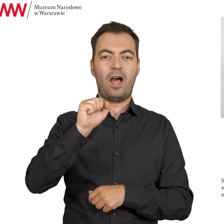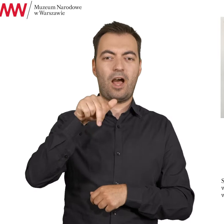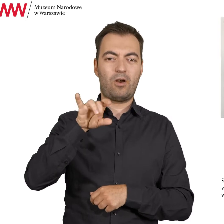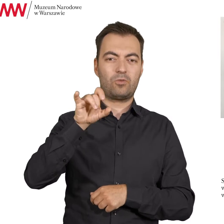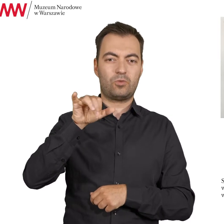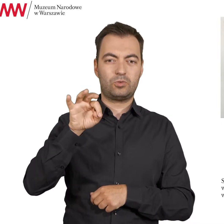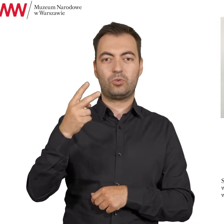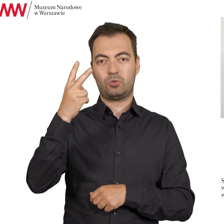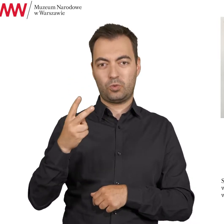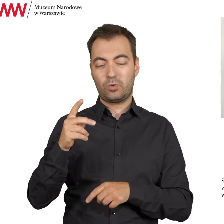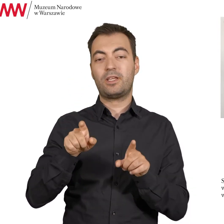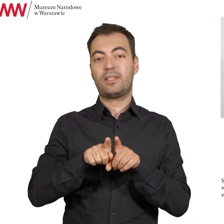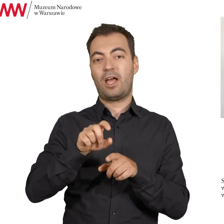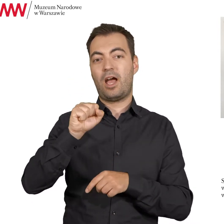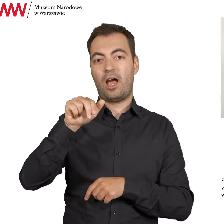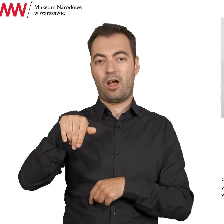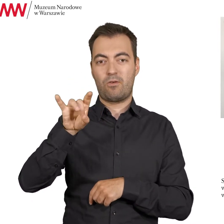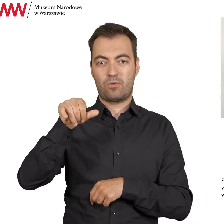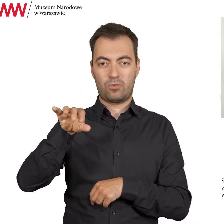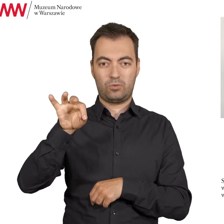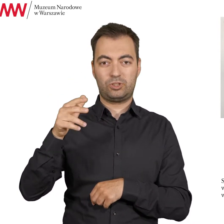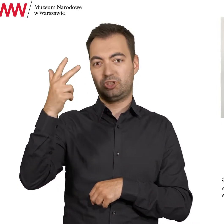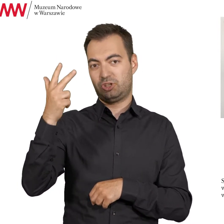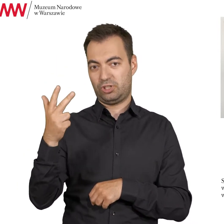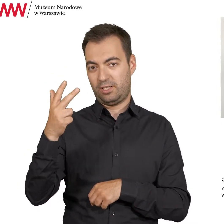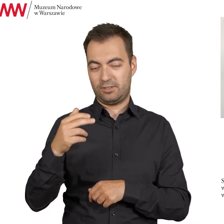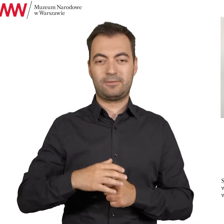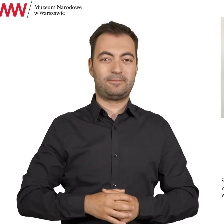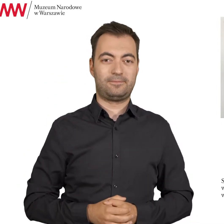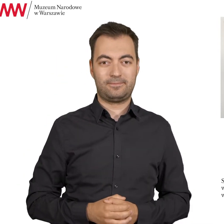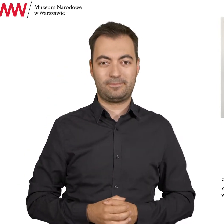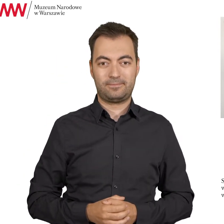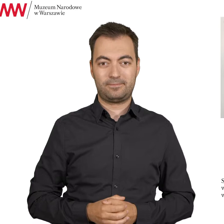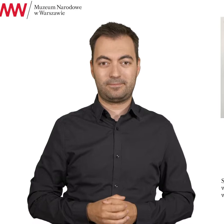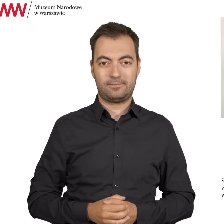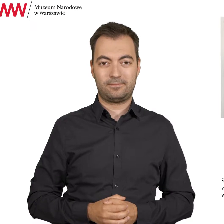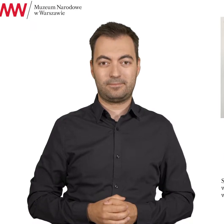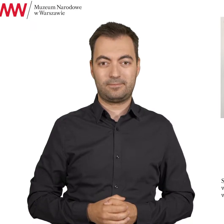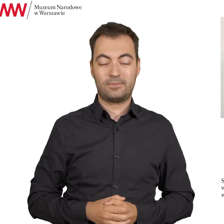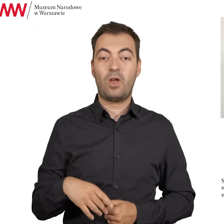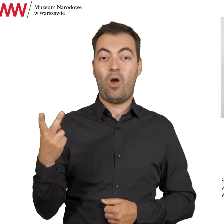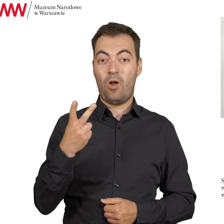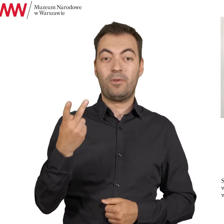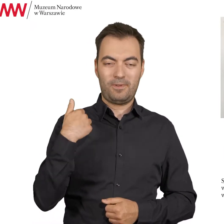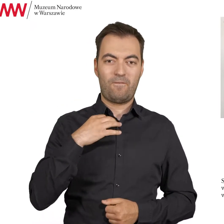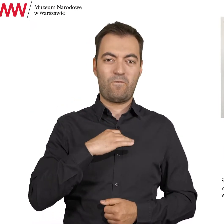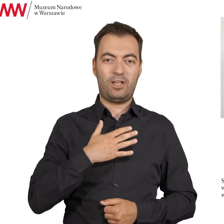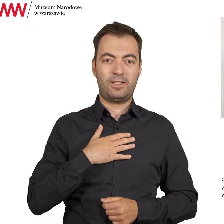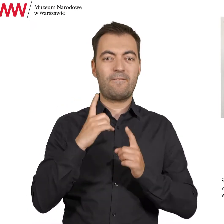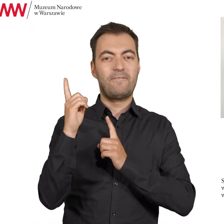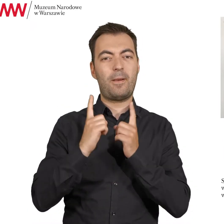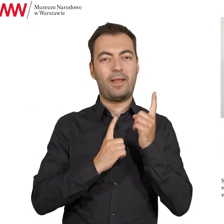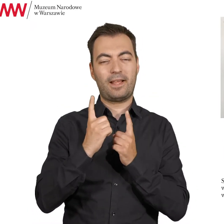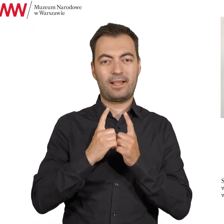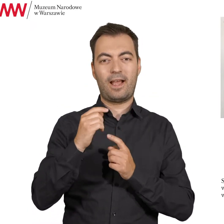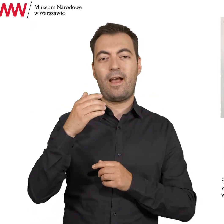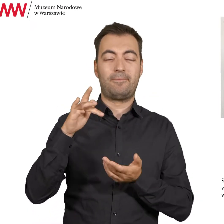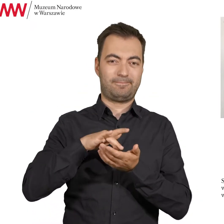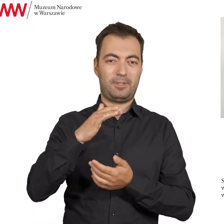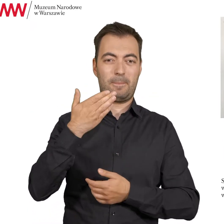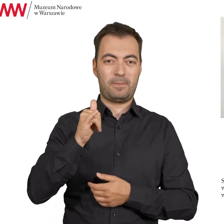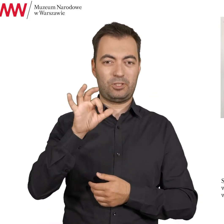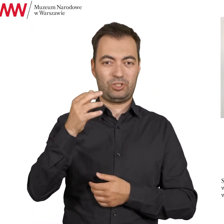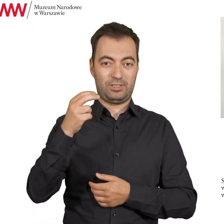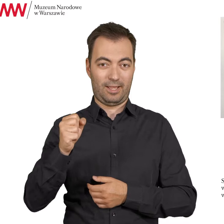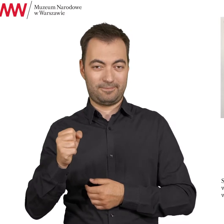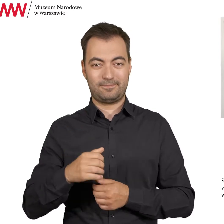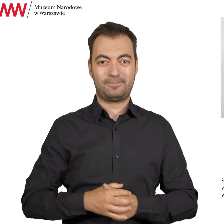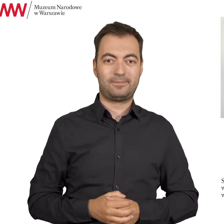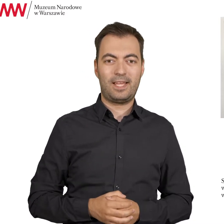Augusta II i Augusta III, właścicieli manufaktury miśnieńskiej.